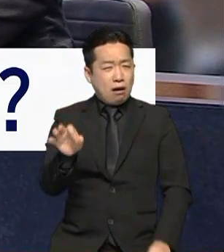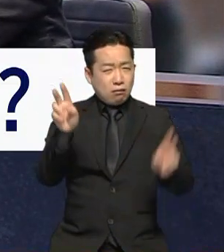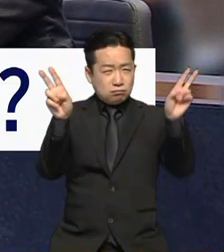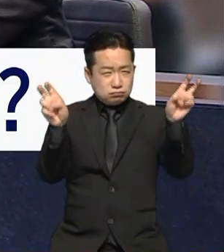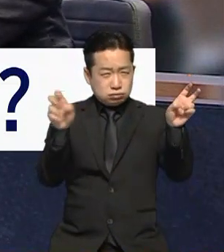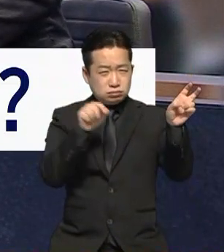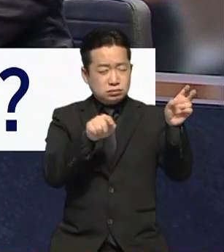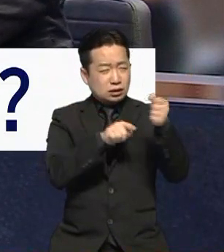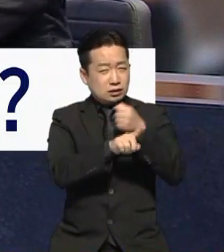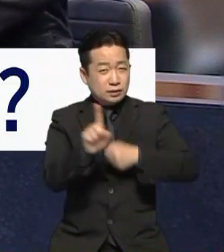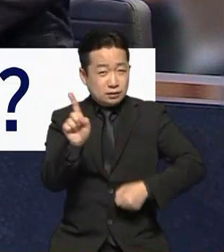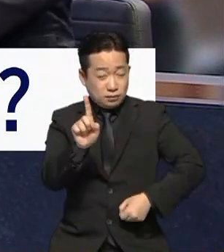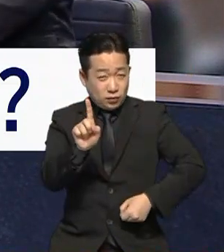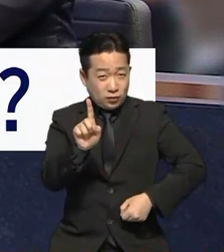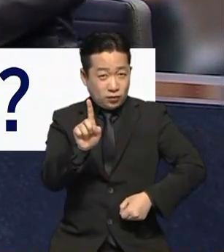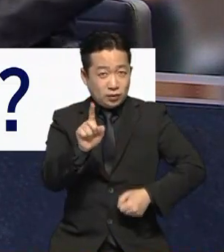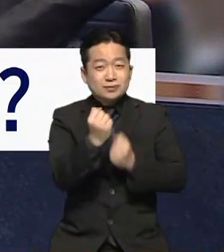건지 후보께서 직접 설명을 해주시죠.